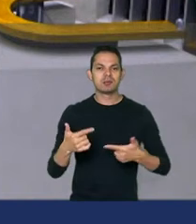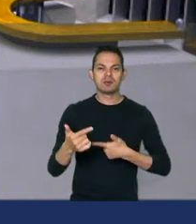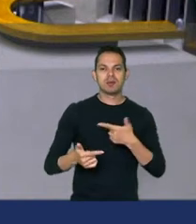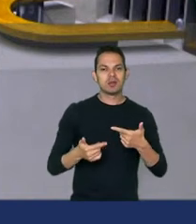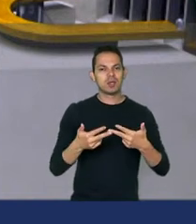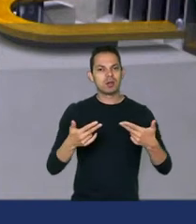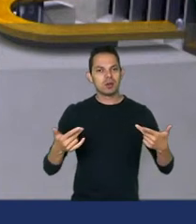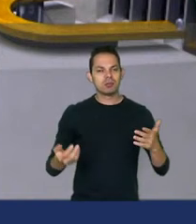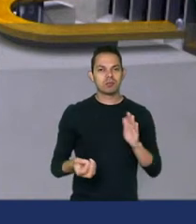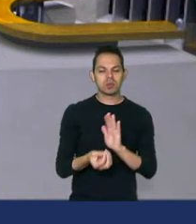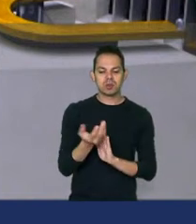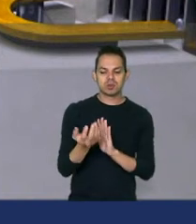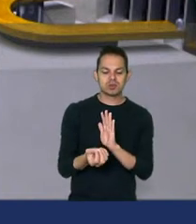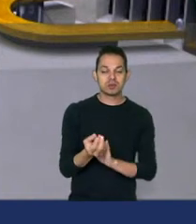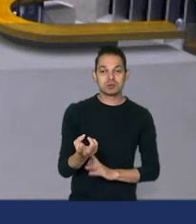MUNICÍPIOS, PARA FOMENTO DE ATIVIDADES E PRODUÇÕES